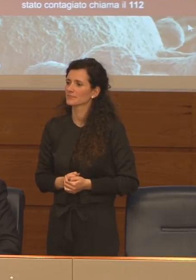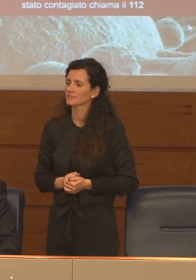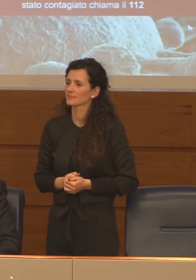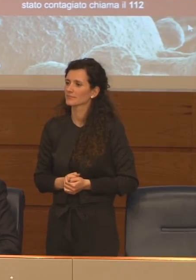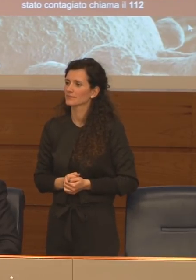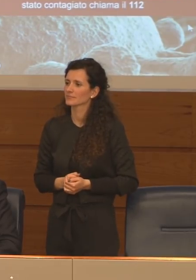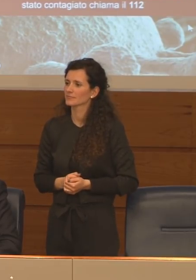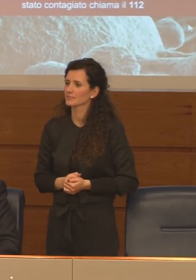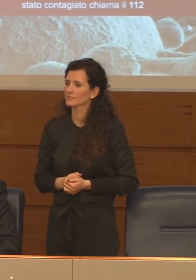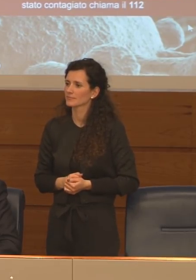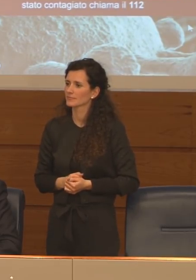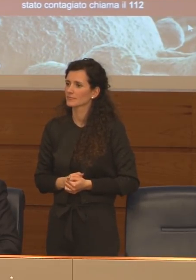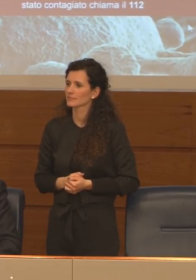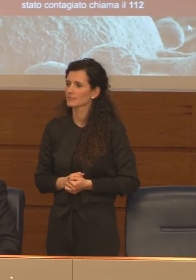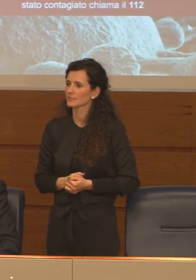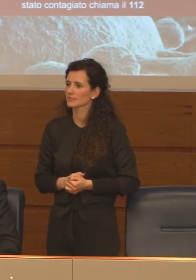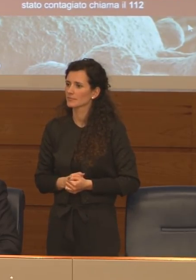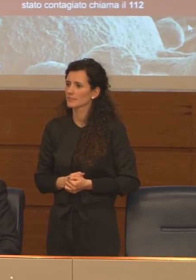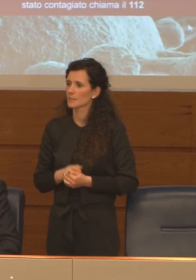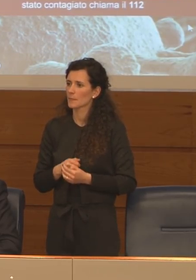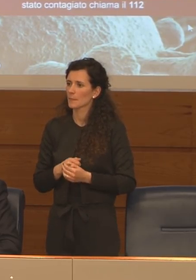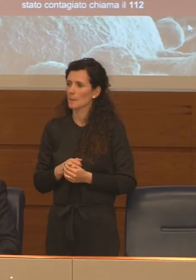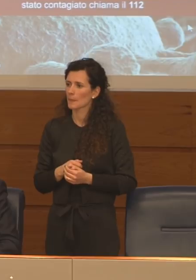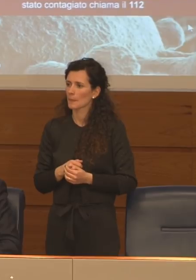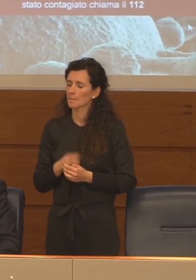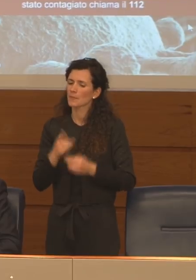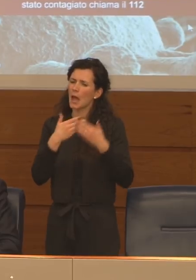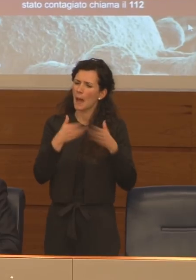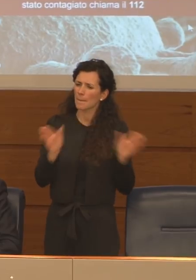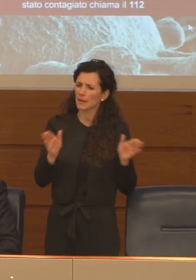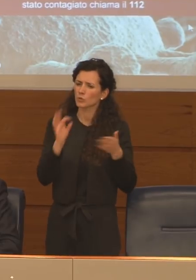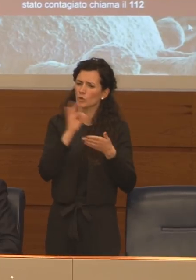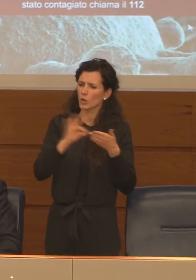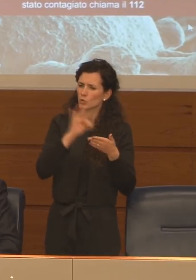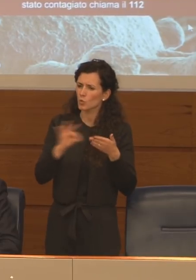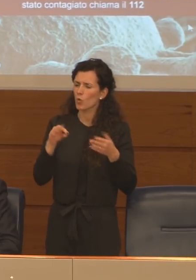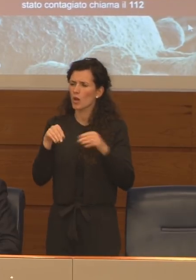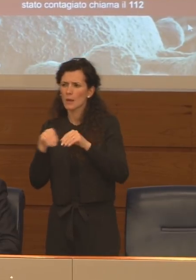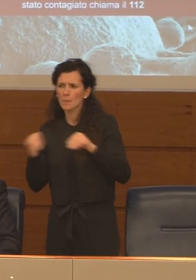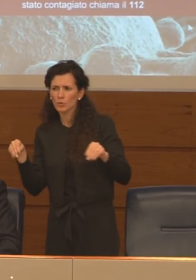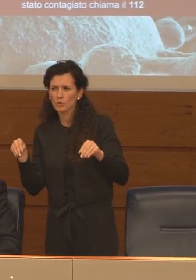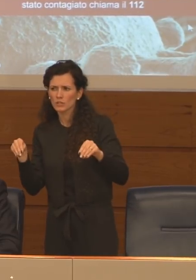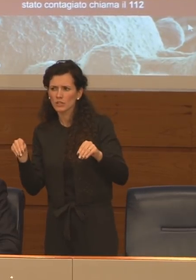(domanda giornalista) Sulla riapertura delle scuole o musei ci sono alcuni biologi che dicono